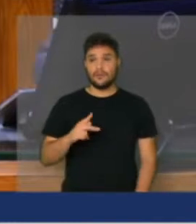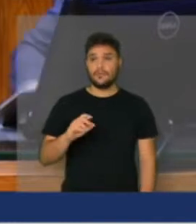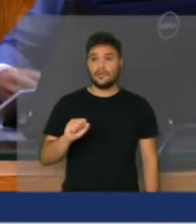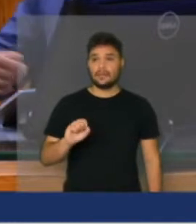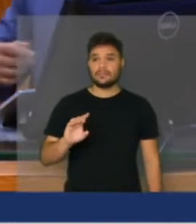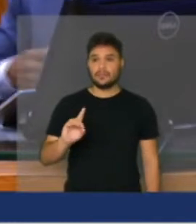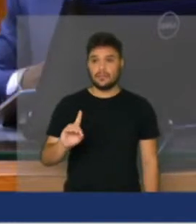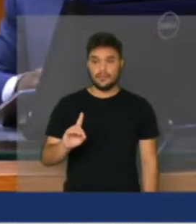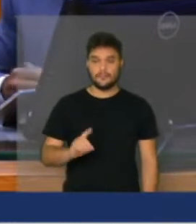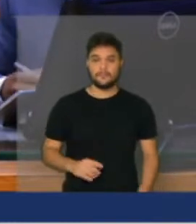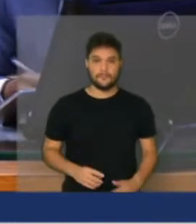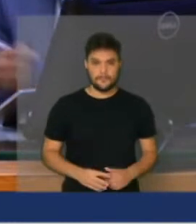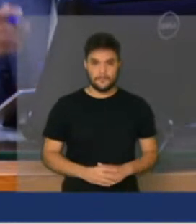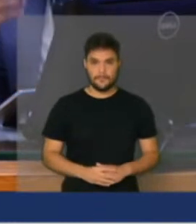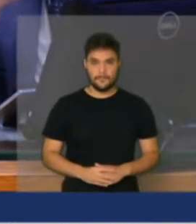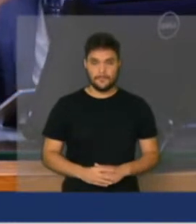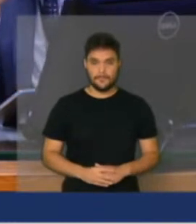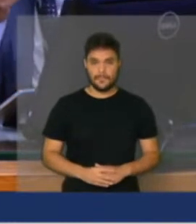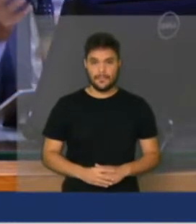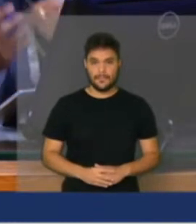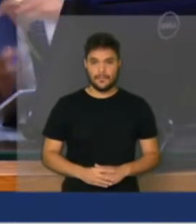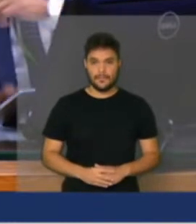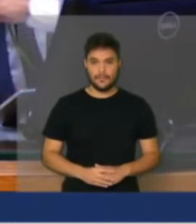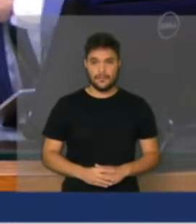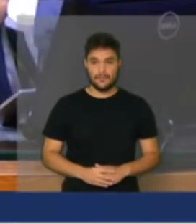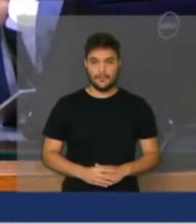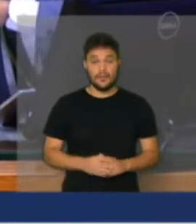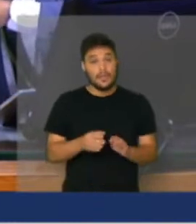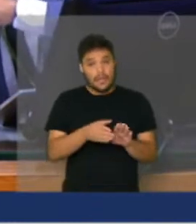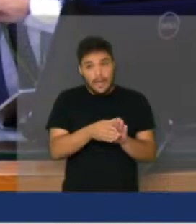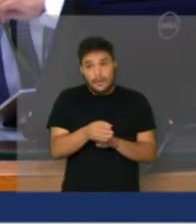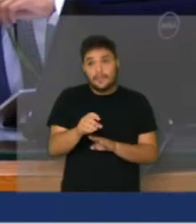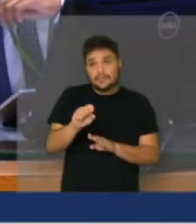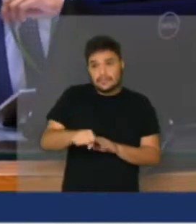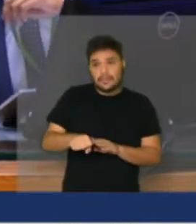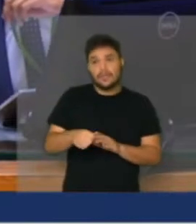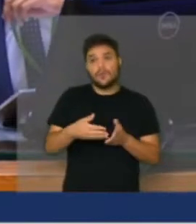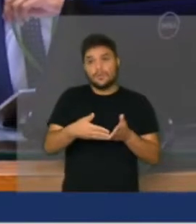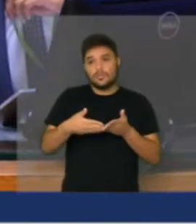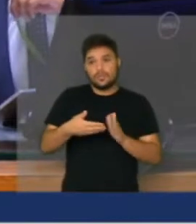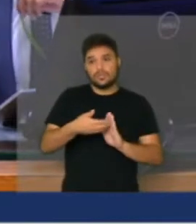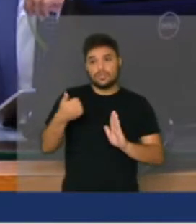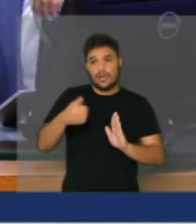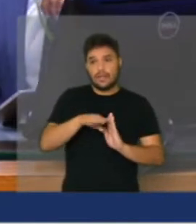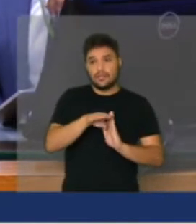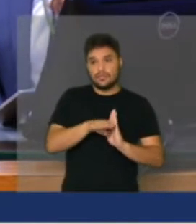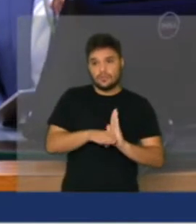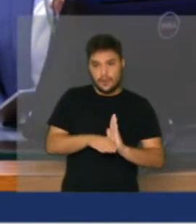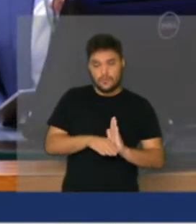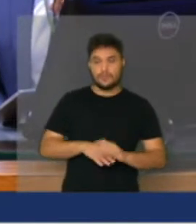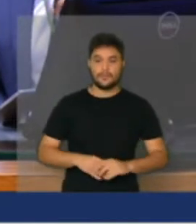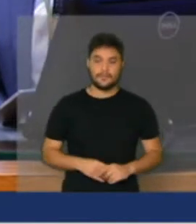PRESIDENTE. -- [DEPUTADO]: PSD ENCAMINHA SIM PELO REQUERIMENTO DE RETIRADA DE PAUTA, QUE O QUE É UMA